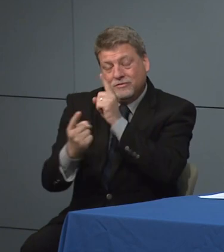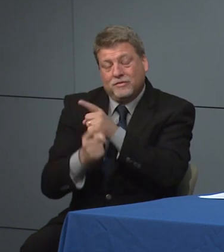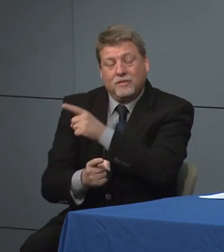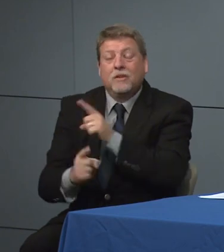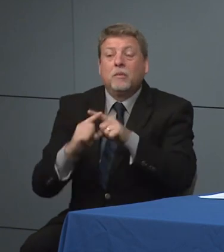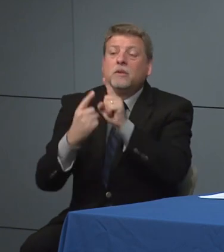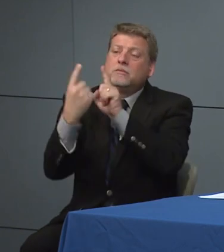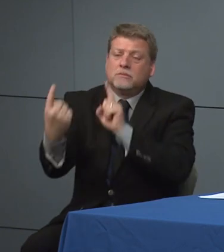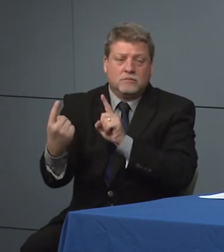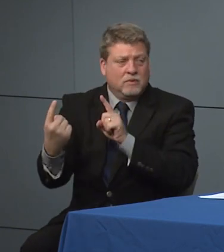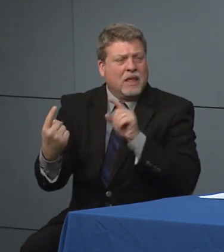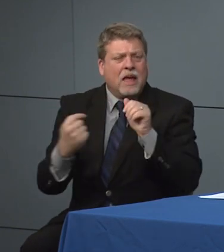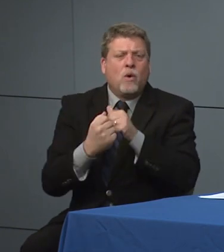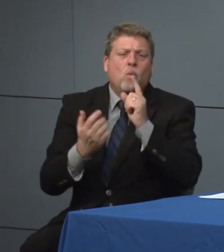pies.